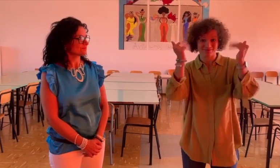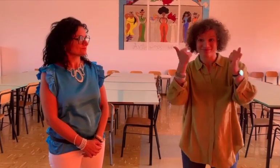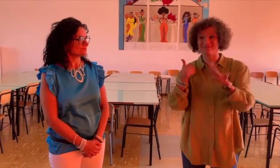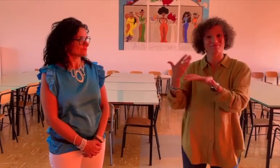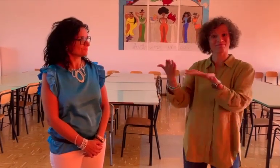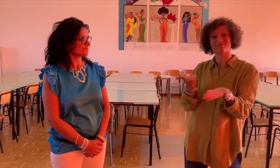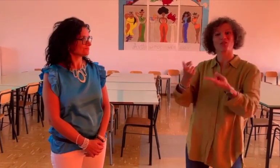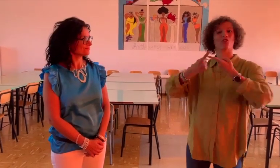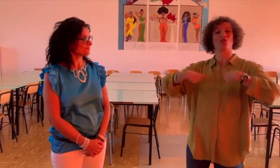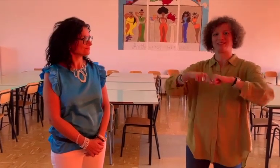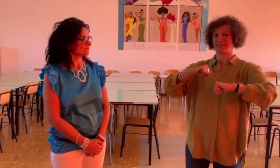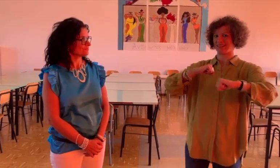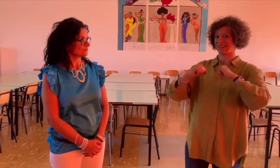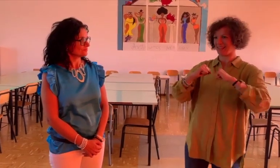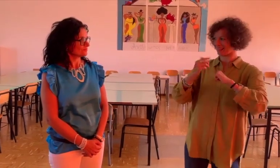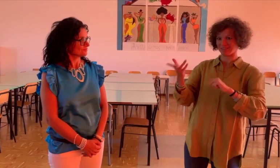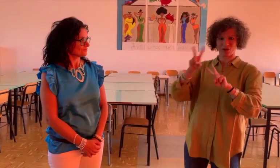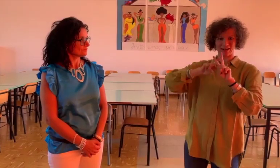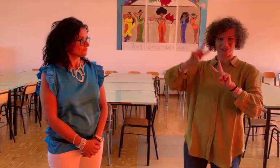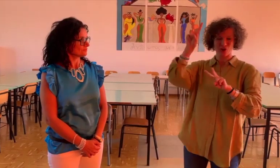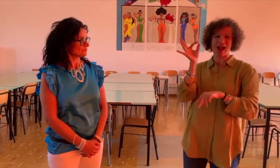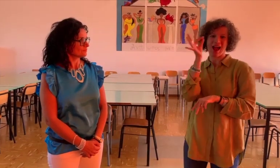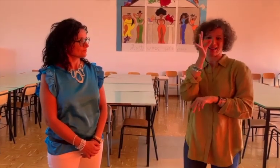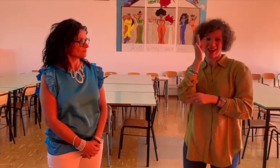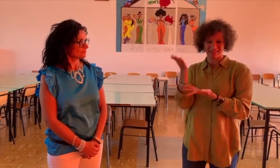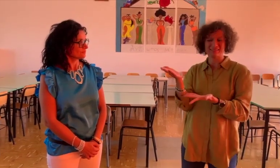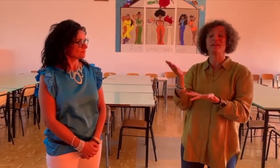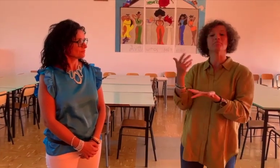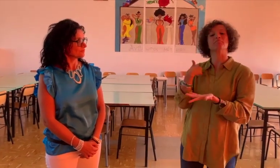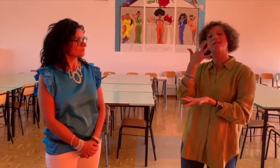Ciao, vi presento il Consigliere Direttivo ENS Annalisa Di Gioia;